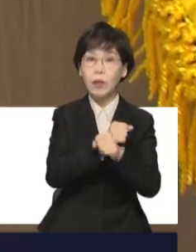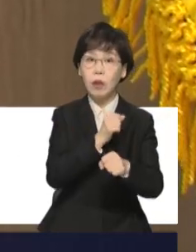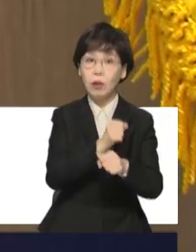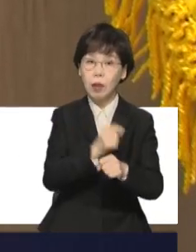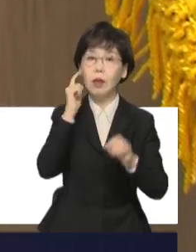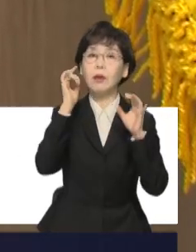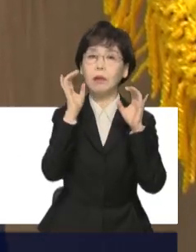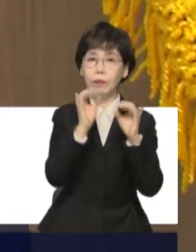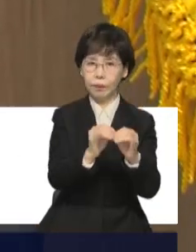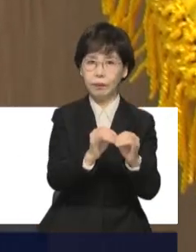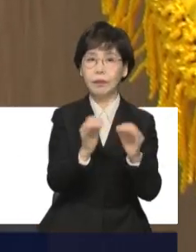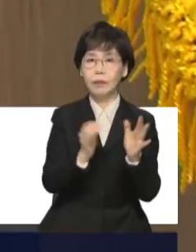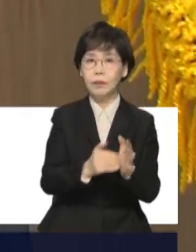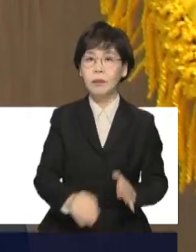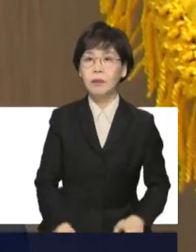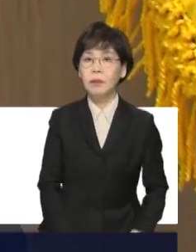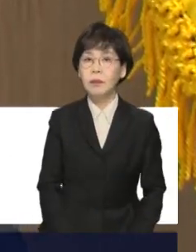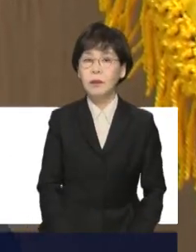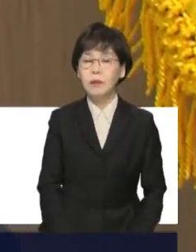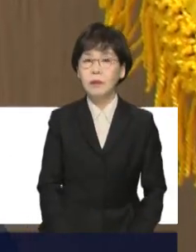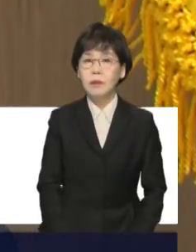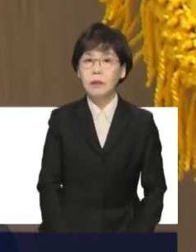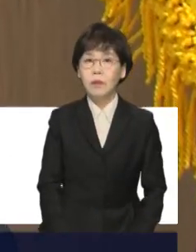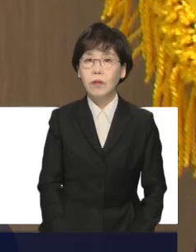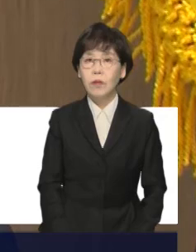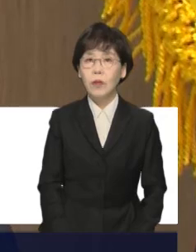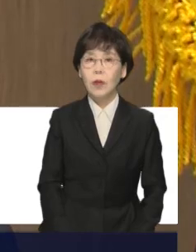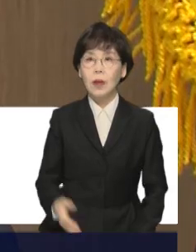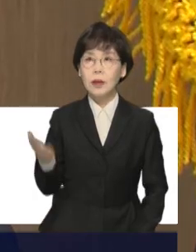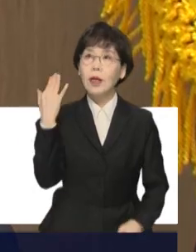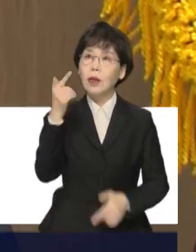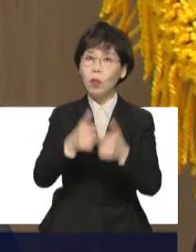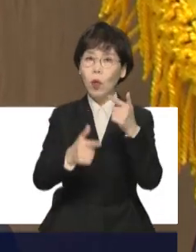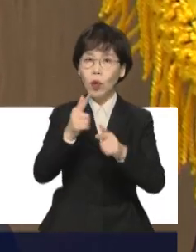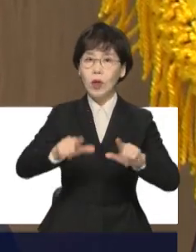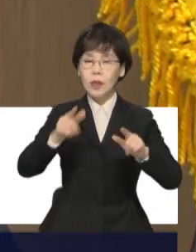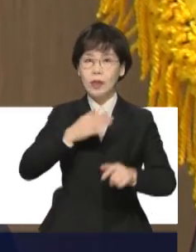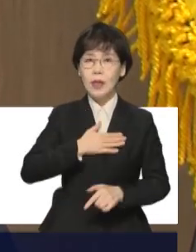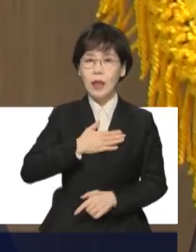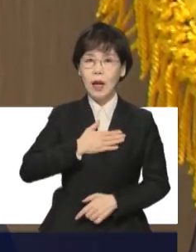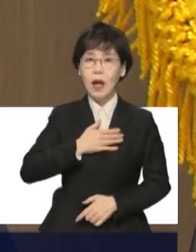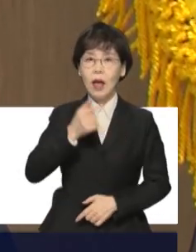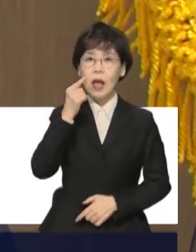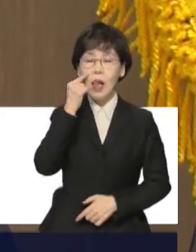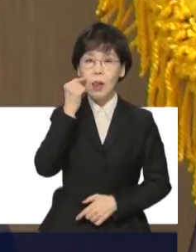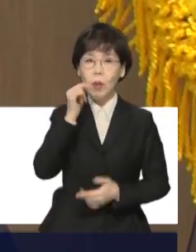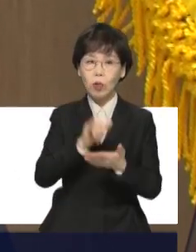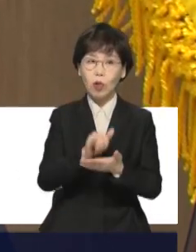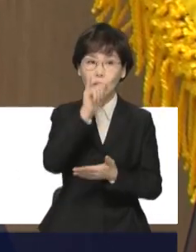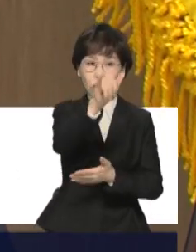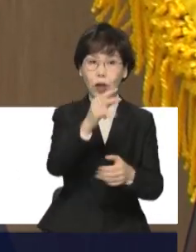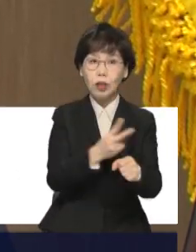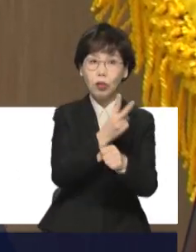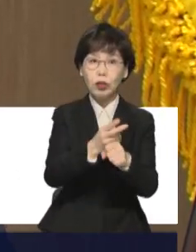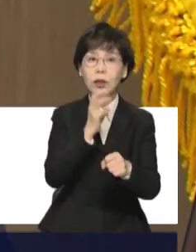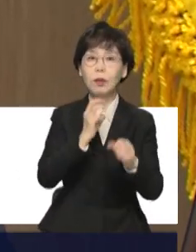봤습니다. 지난 목요일 제가 일본으로 떠나기 2시간 반 전에 북한이 ICBM을 발사했습니다.